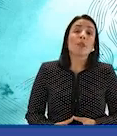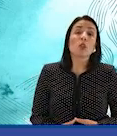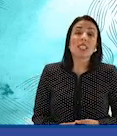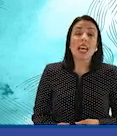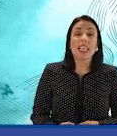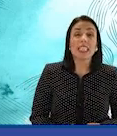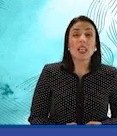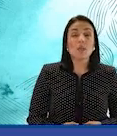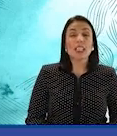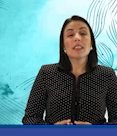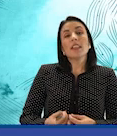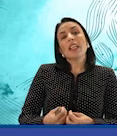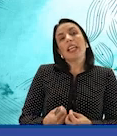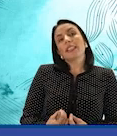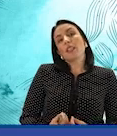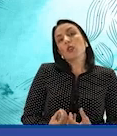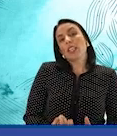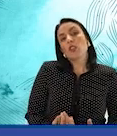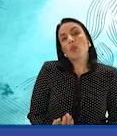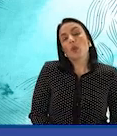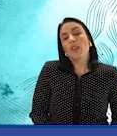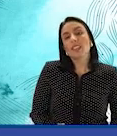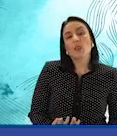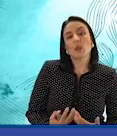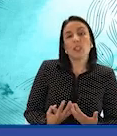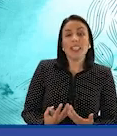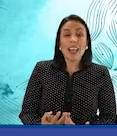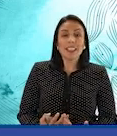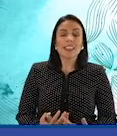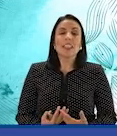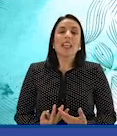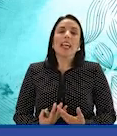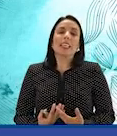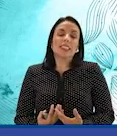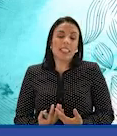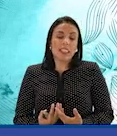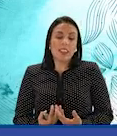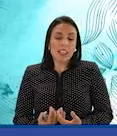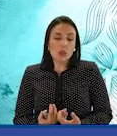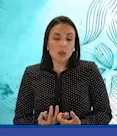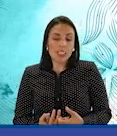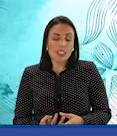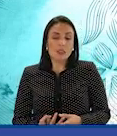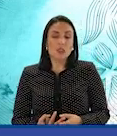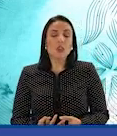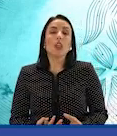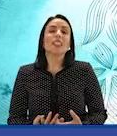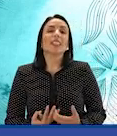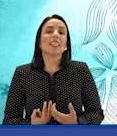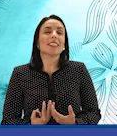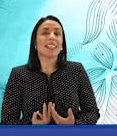Entonces aquí tal vez ustedes como nuevas autoridades que van a asumir esas funciones,